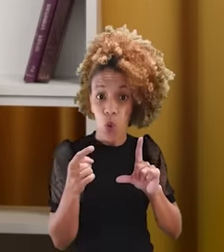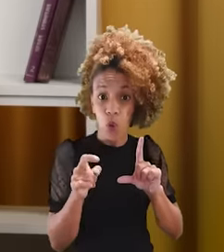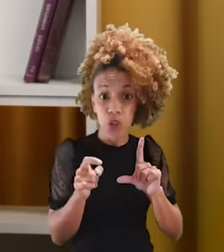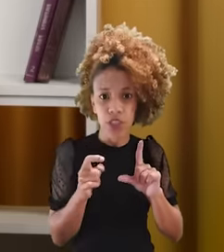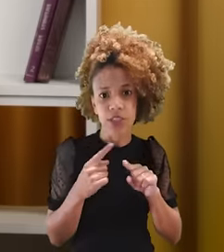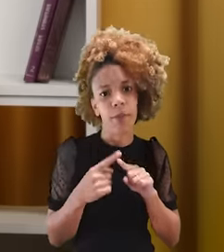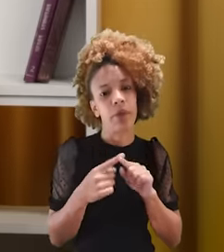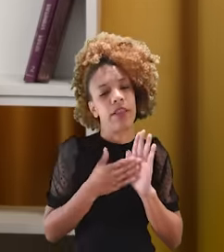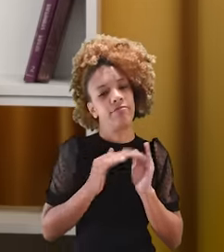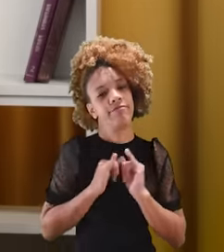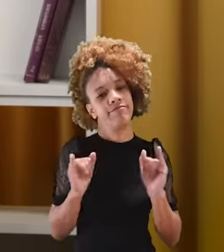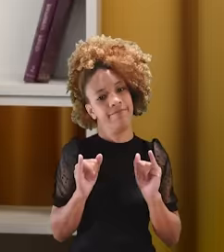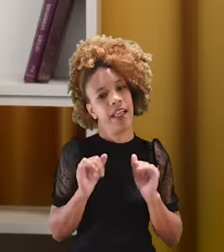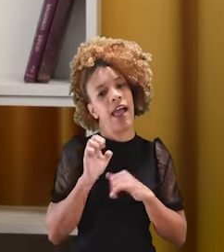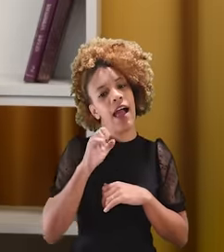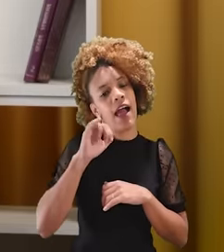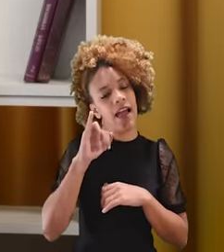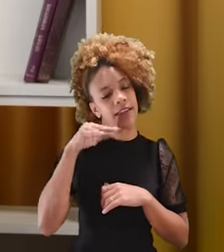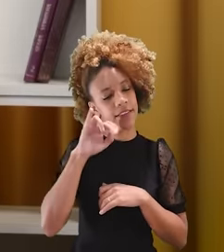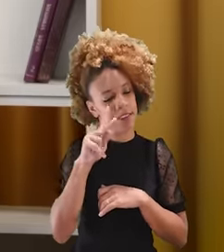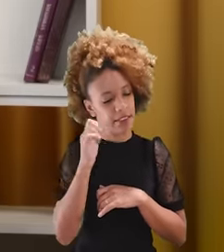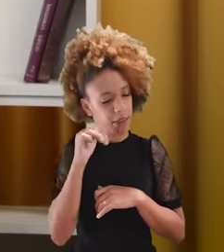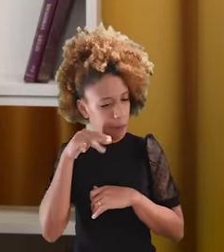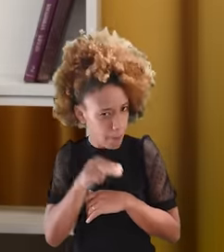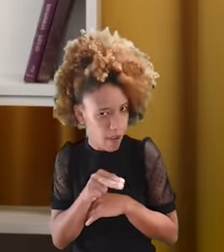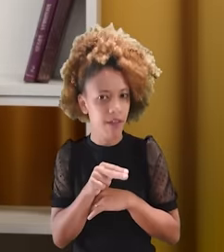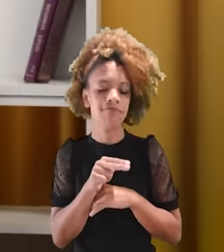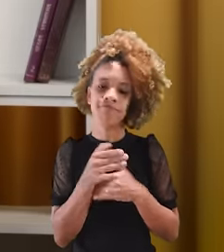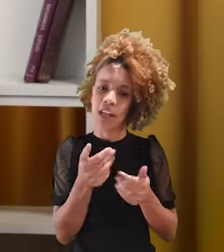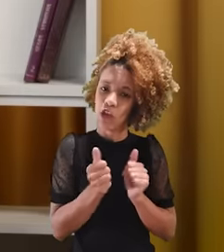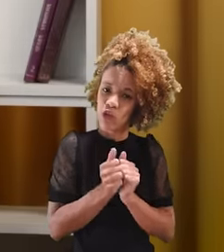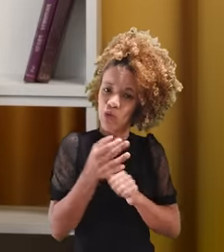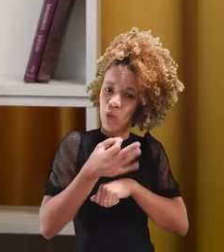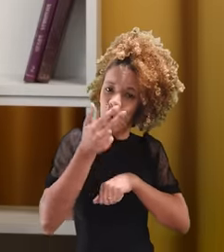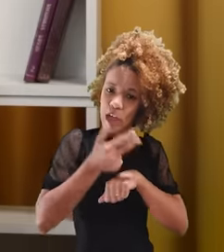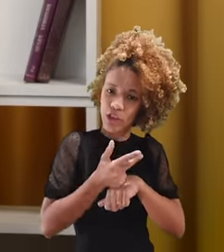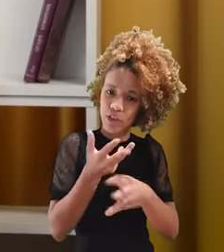essa é a campanha da aemba que está aqui com a gente também no achismos que ele convida você a